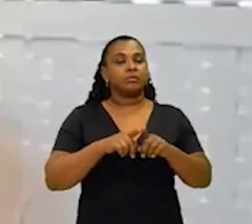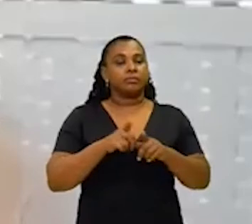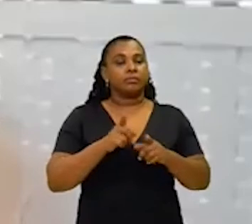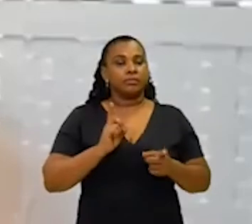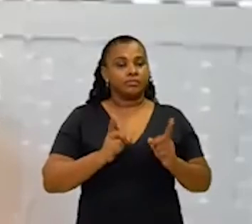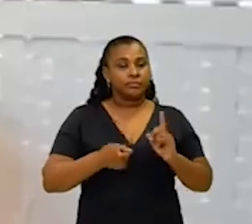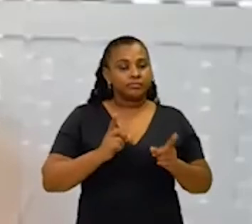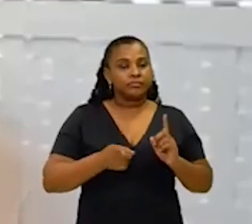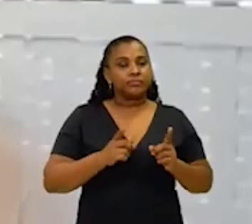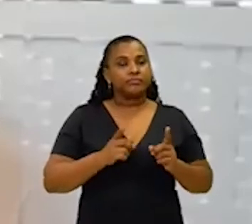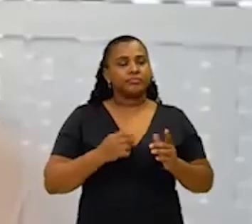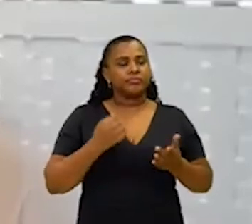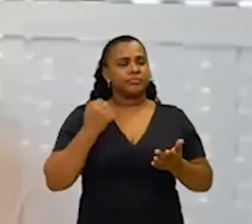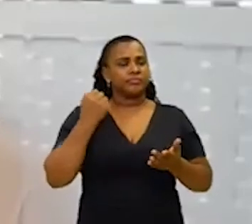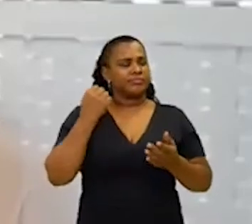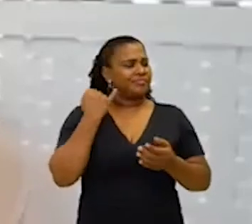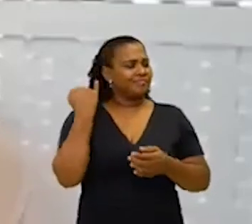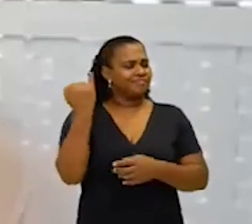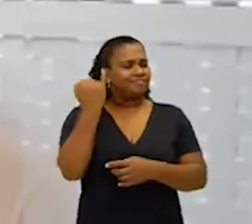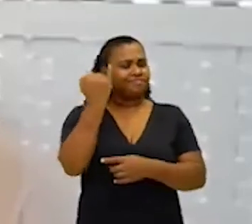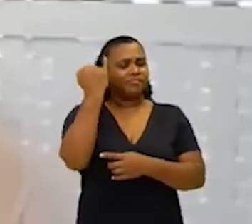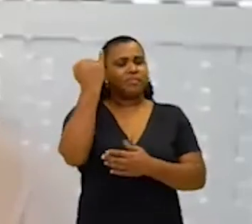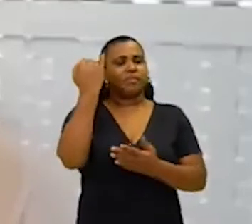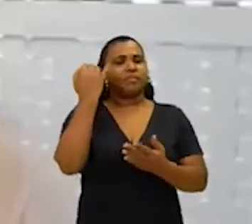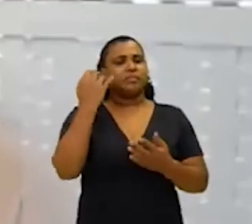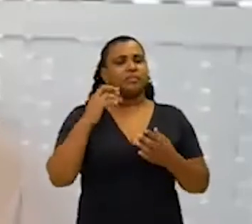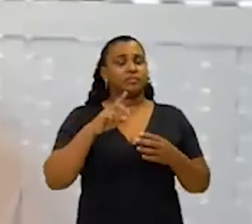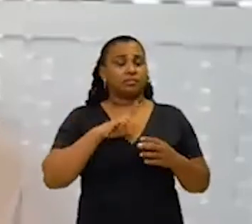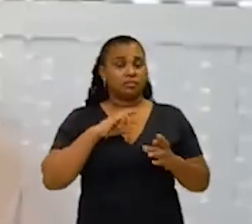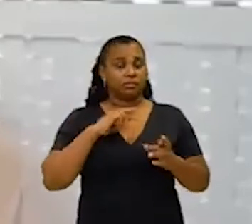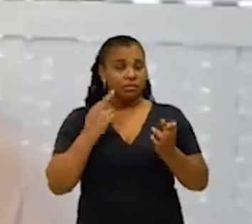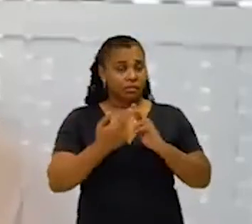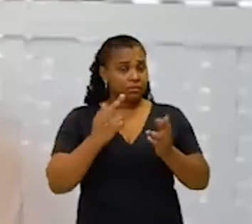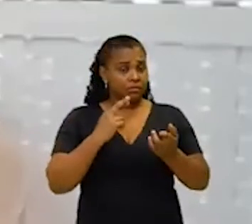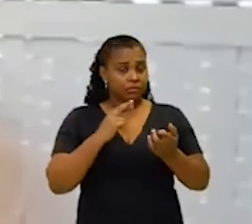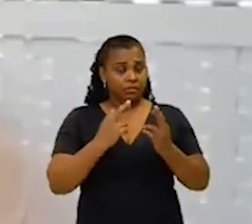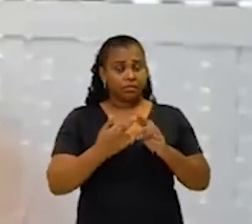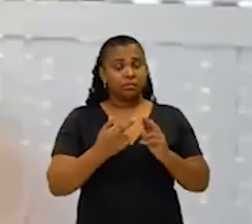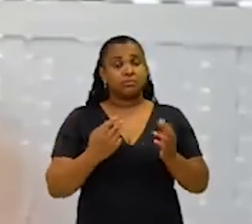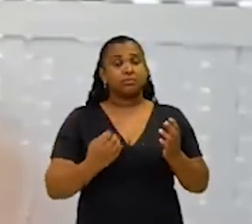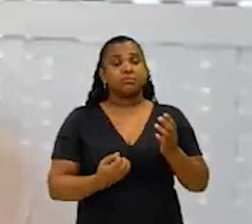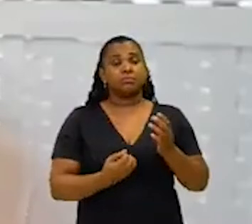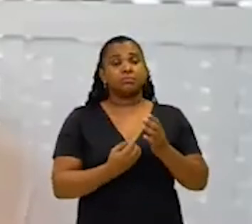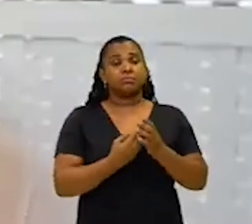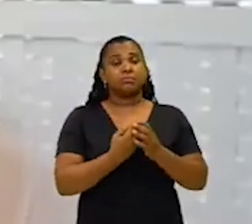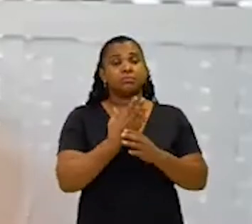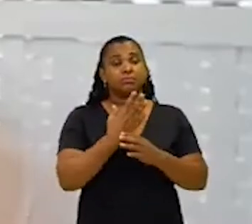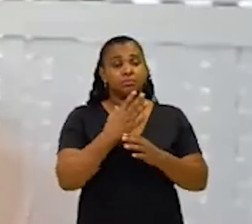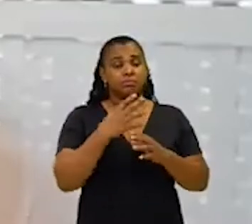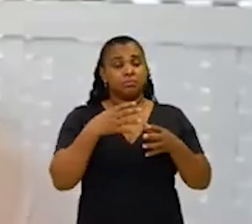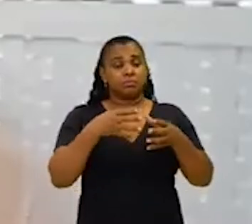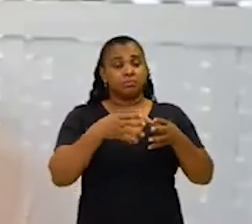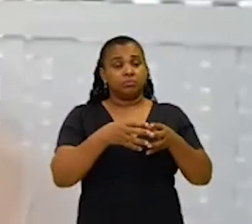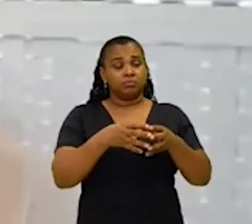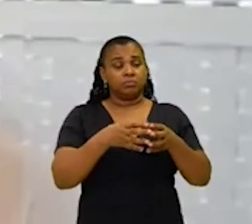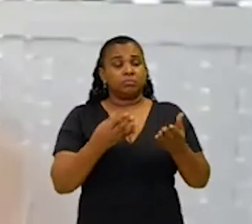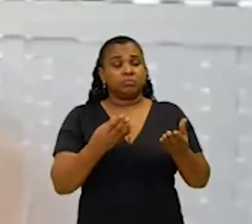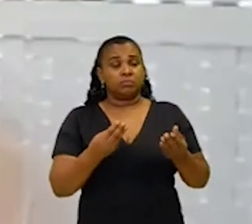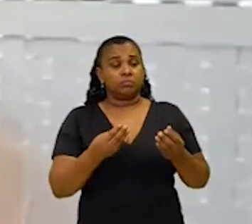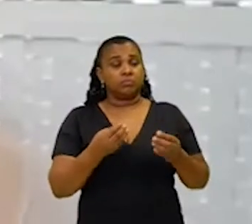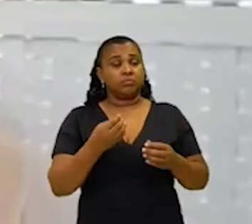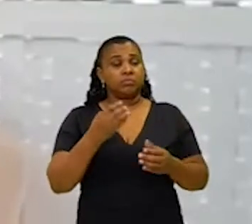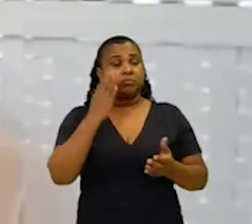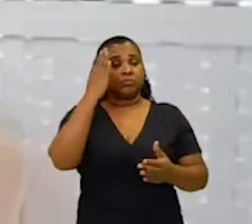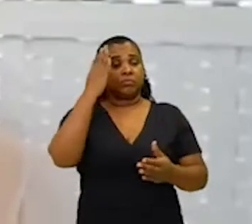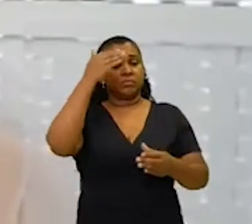fundamentais e tem uma ela falou por acaso que foram eleitas as coisas que você tem em 2018 ou